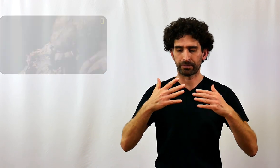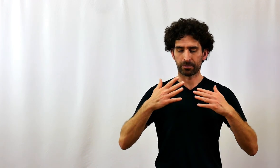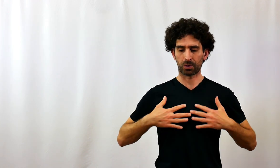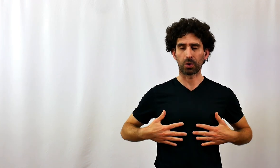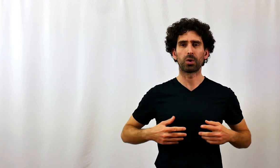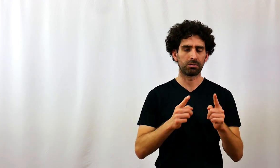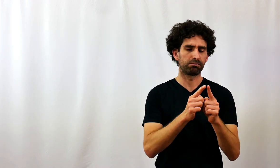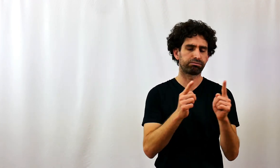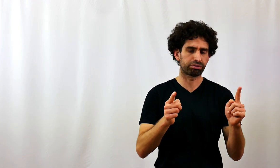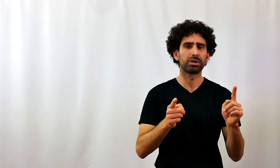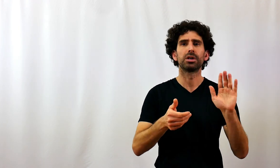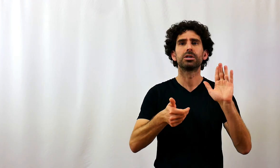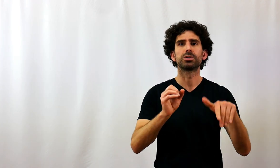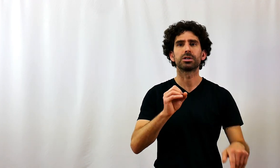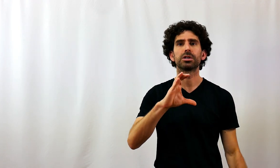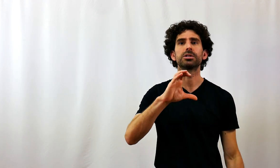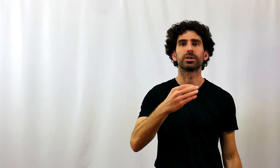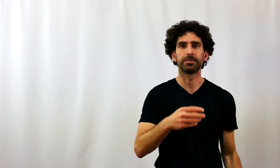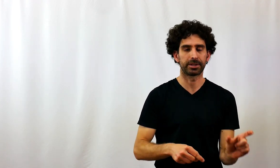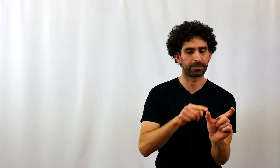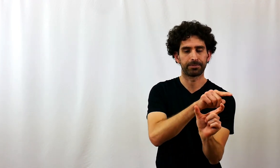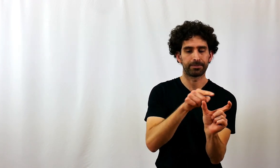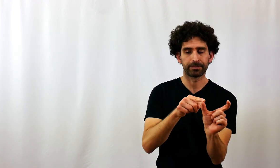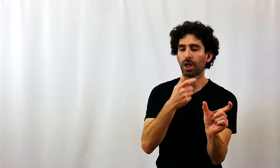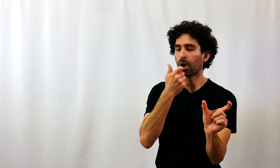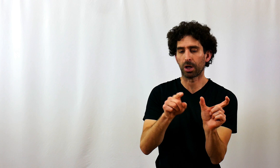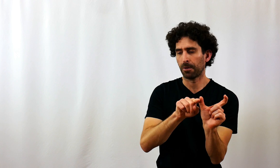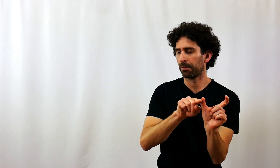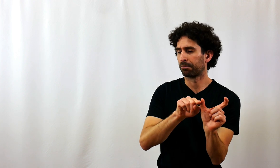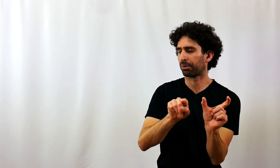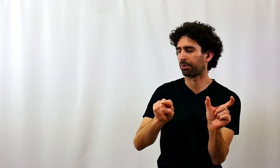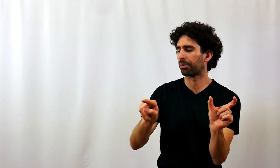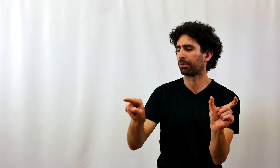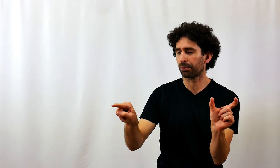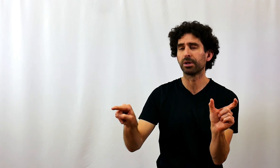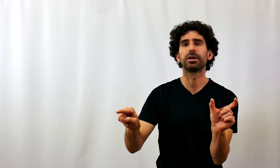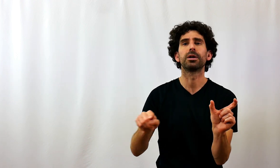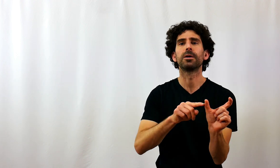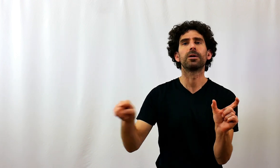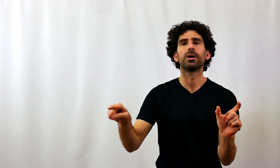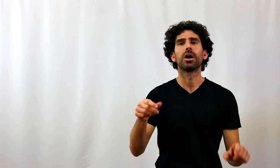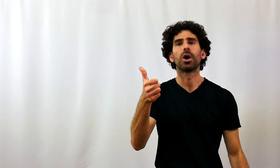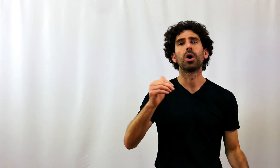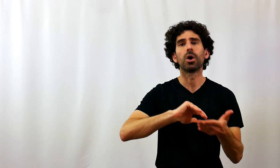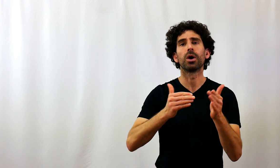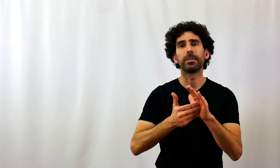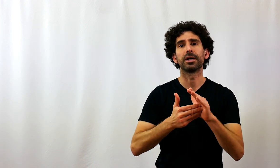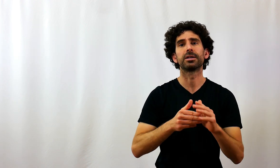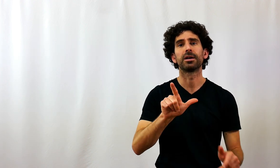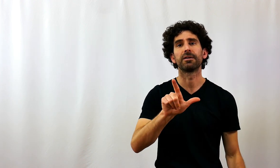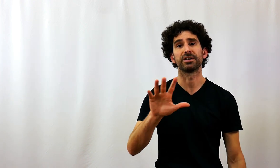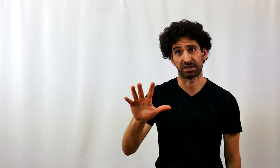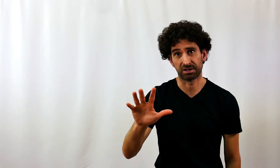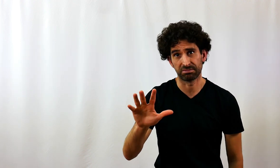Il mesure 60 cm et sa langue fait 1,25 m.